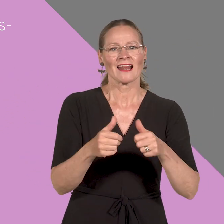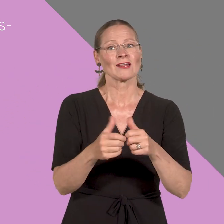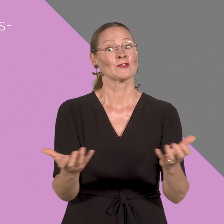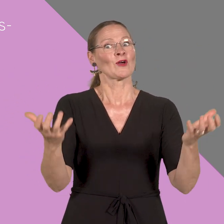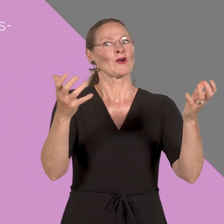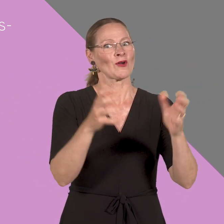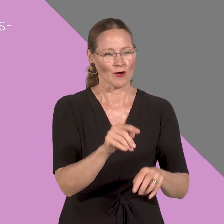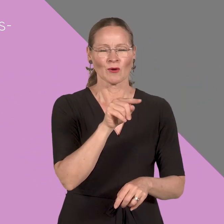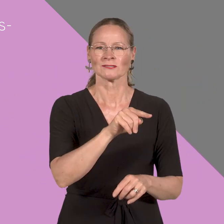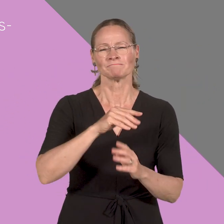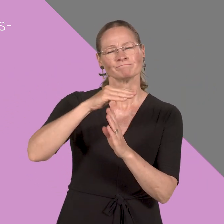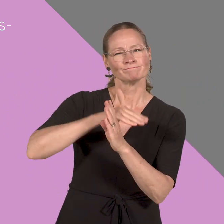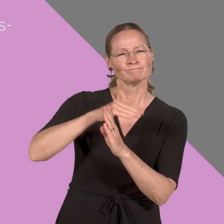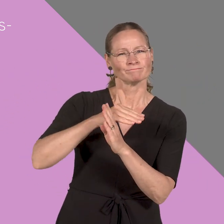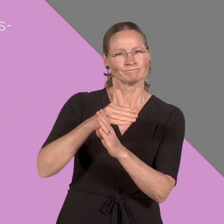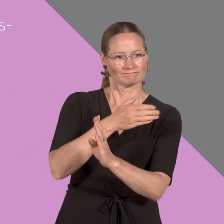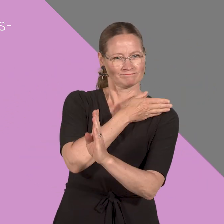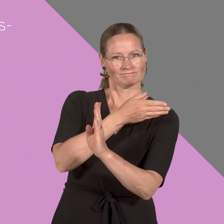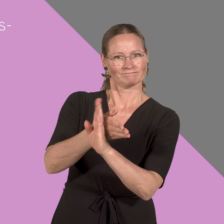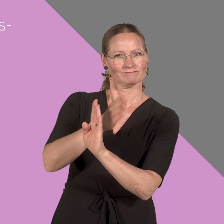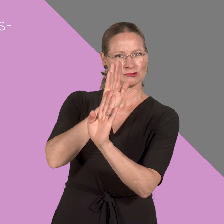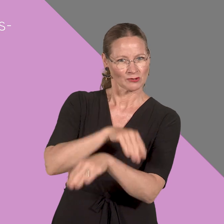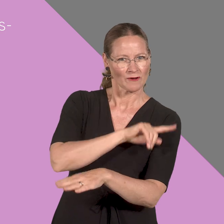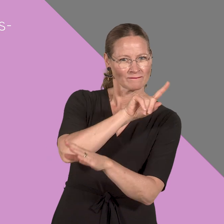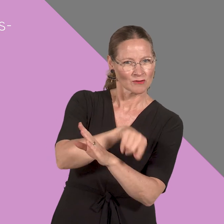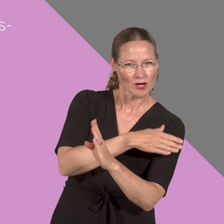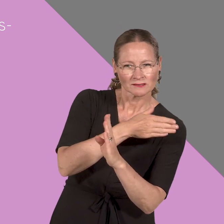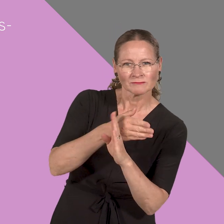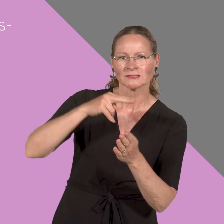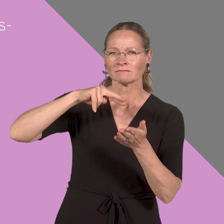liittokokoukseen arvioimaan mennyttä vuotta sekä suunnittelemaan -